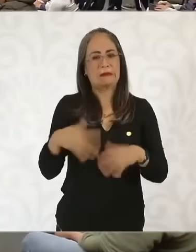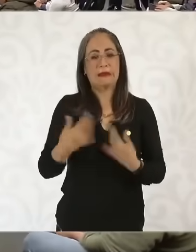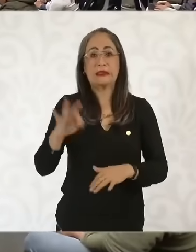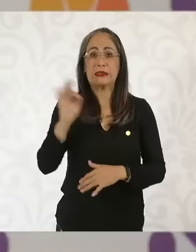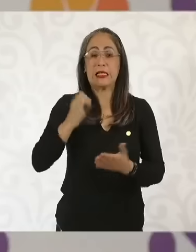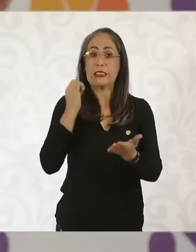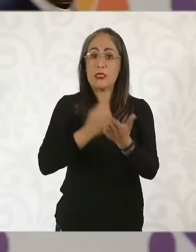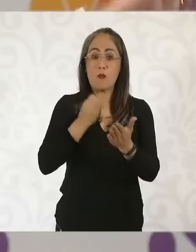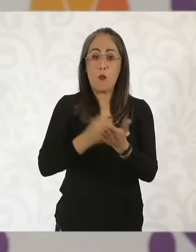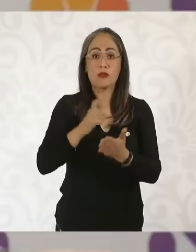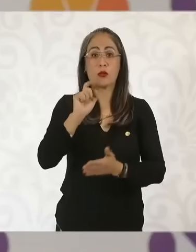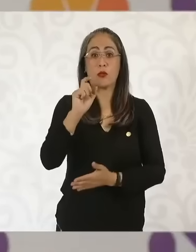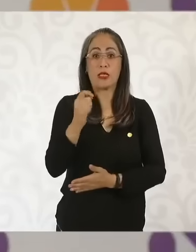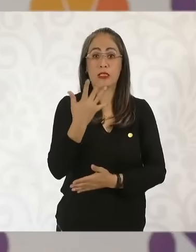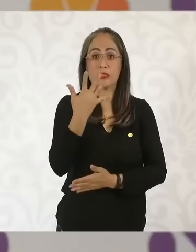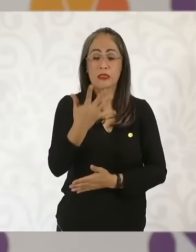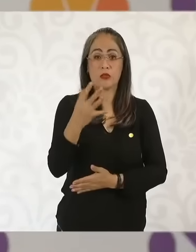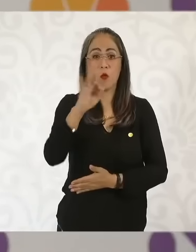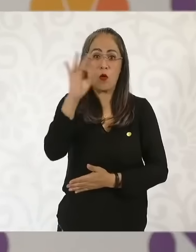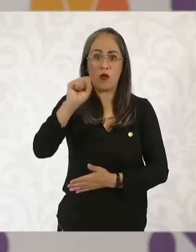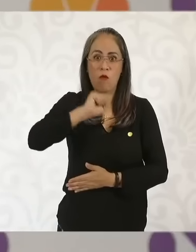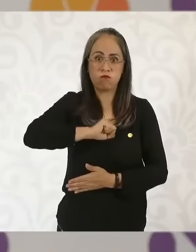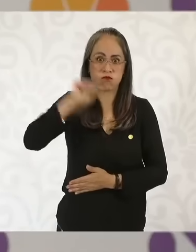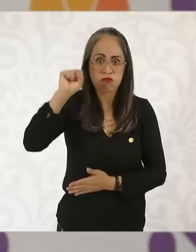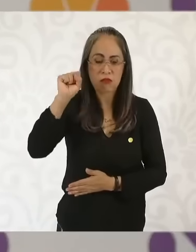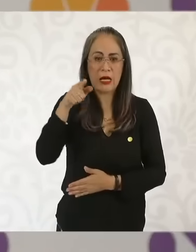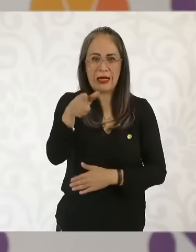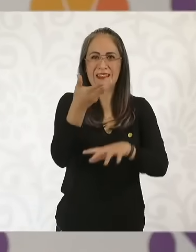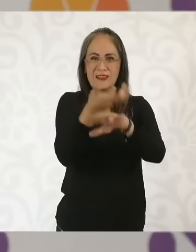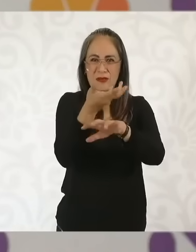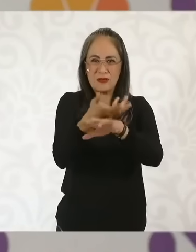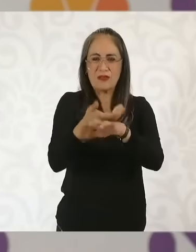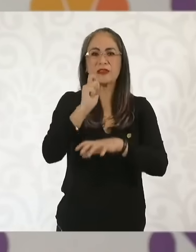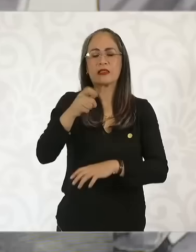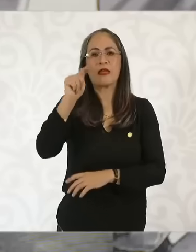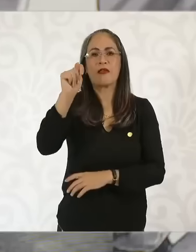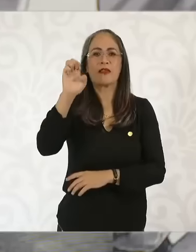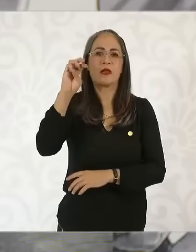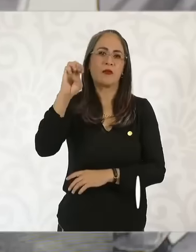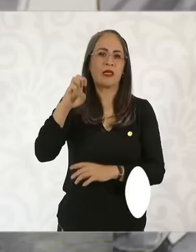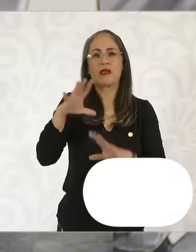todo el comercio con Estados Unidos. Es decir, que ya no tuviéramos tratado libre comercio y